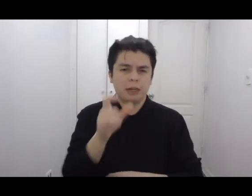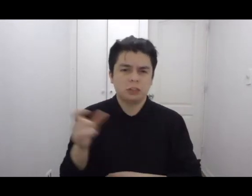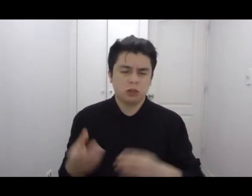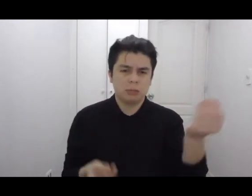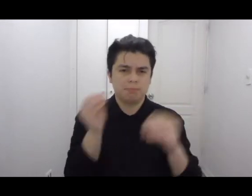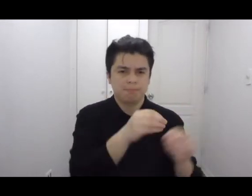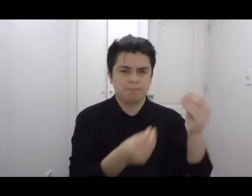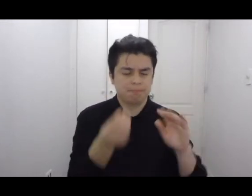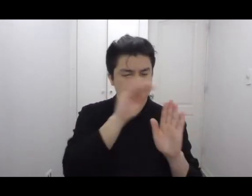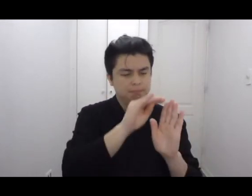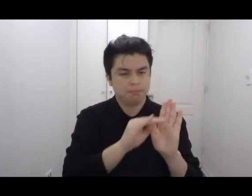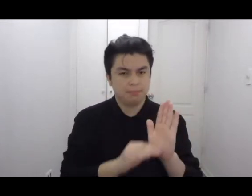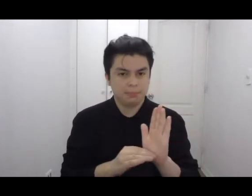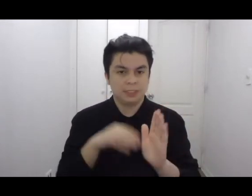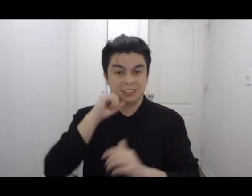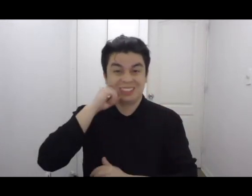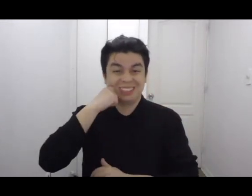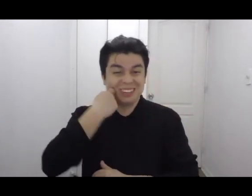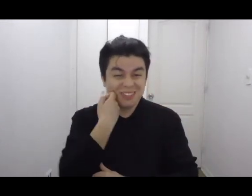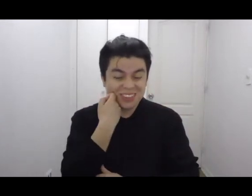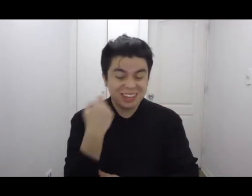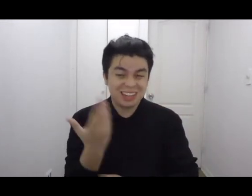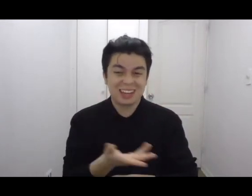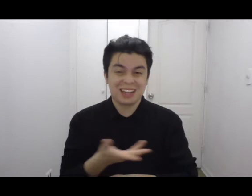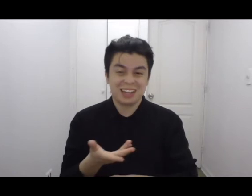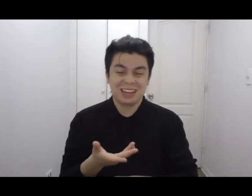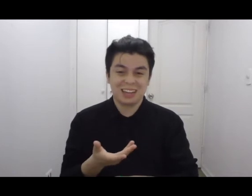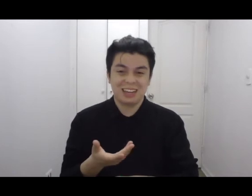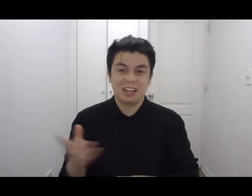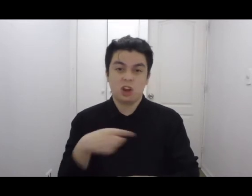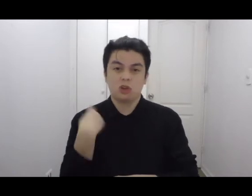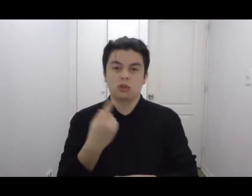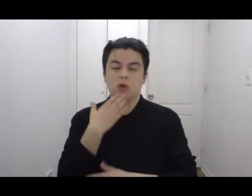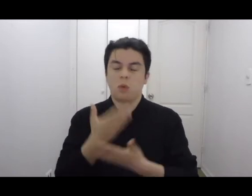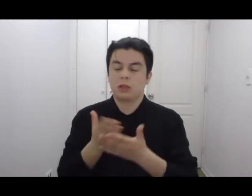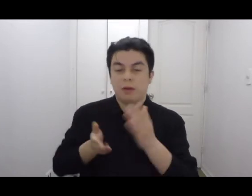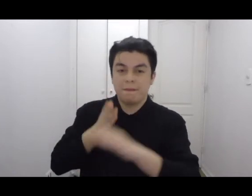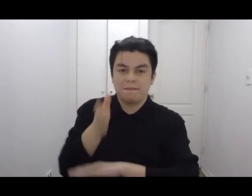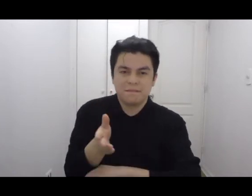cuántas personas es y todas esas cosas, entonces en el fondo lo que te hace es en vez de que